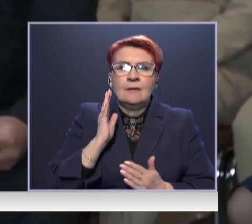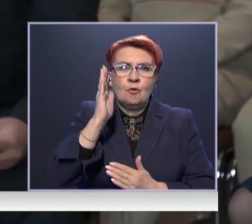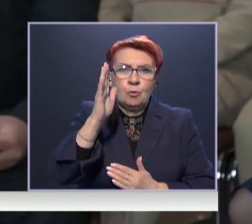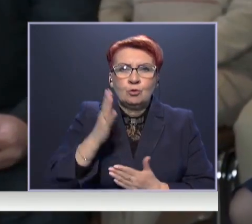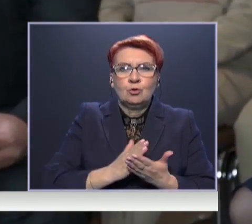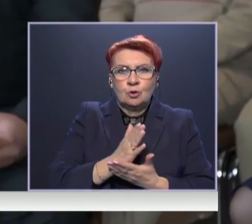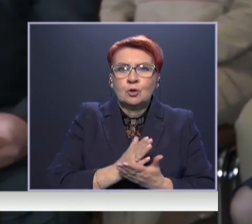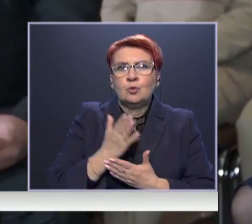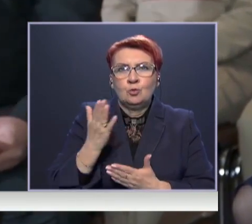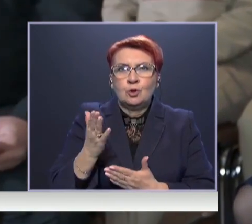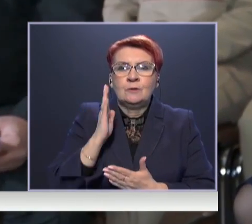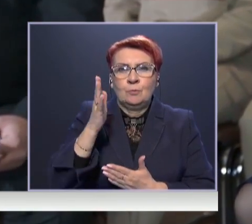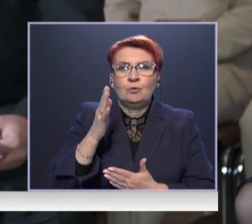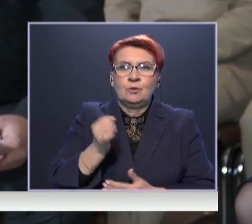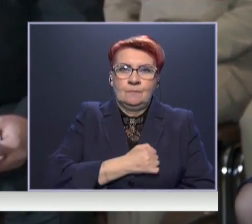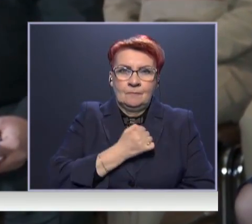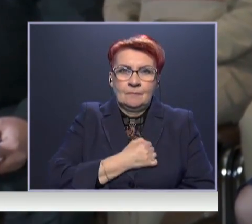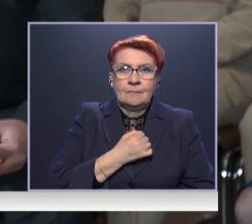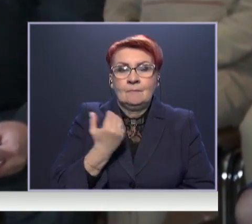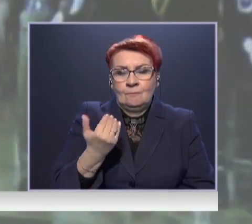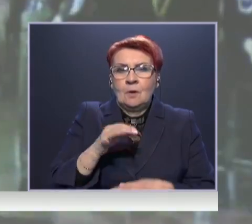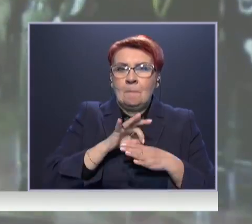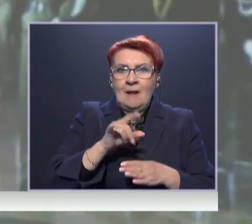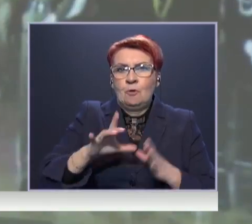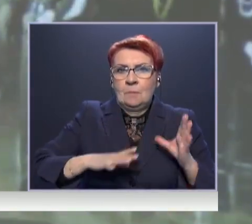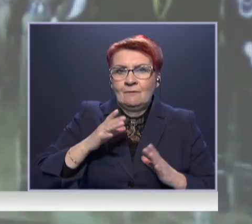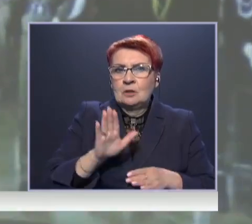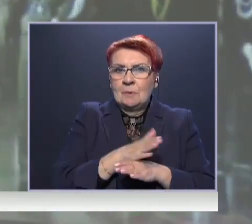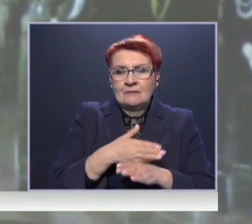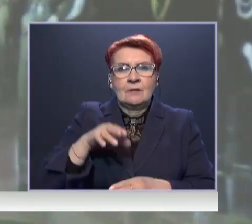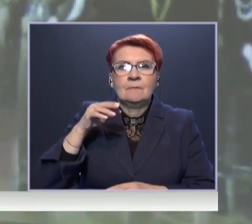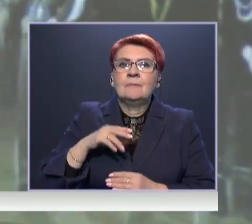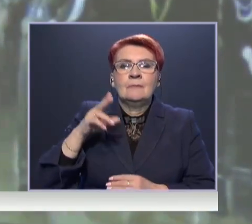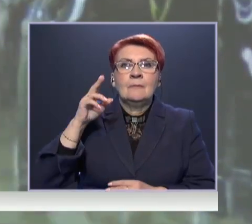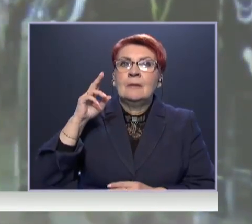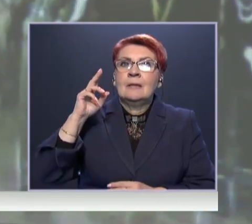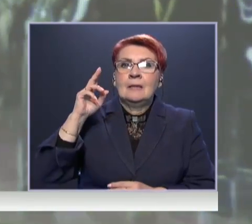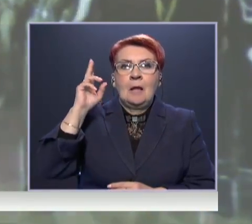этого лицеисты проходят дополнительно подготовку с подразделениями морского отряда росгвардии в свою